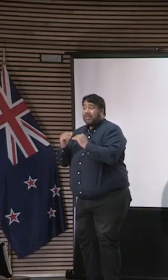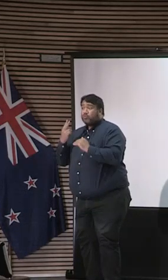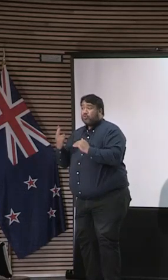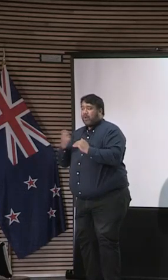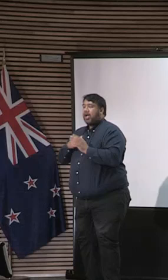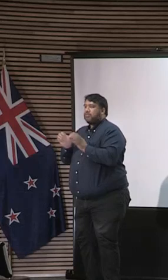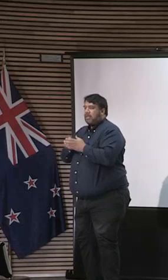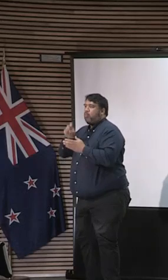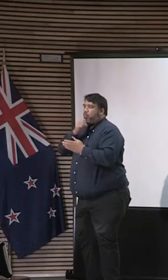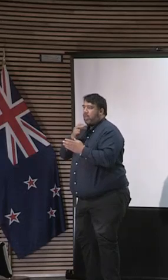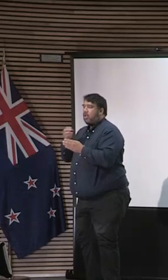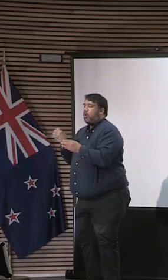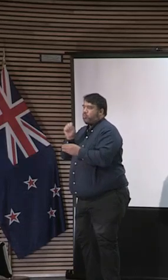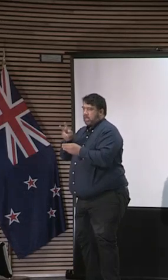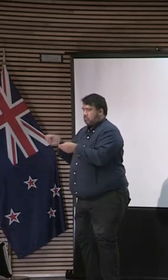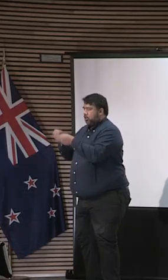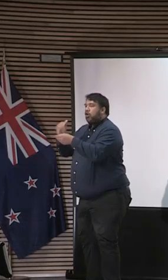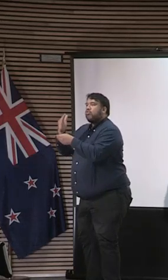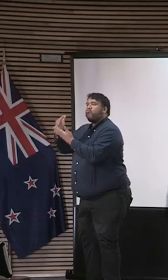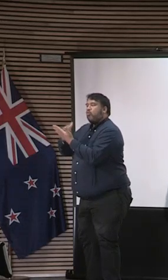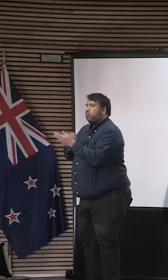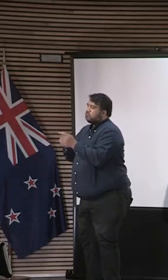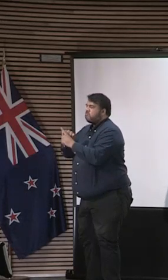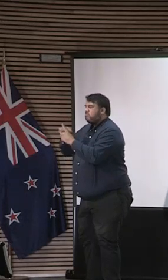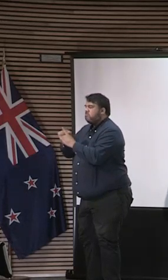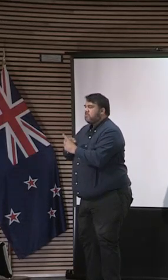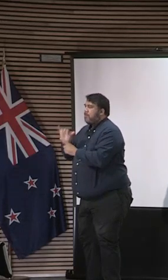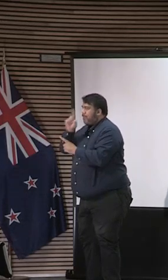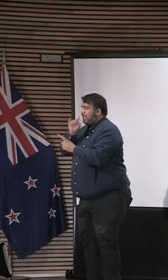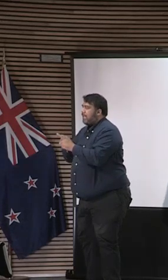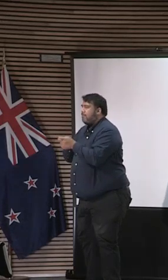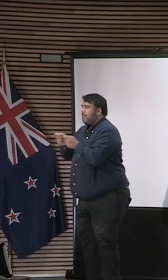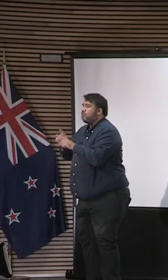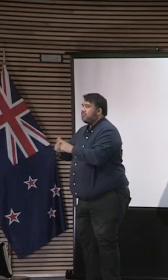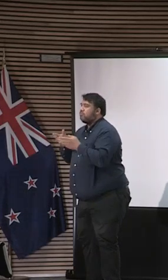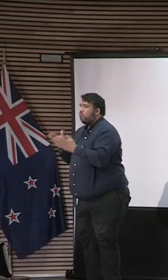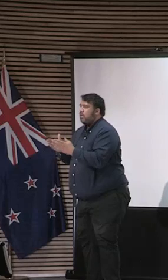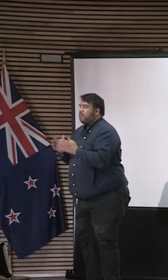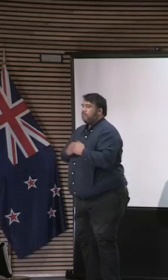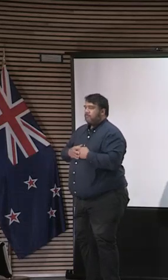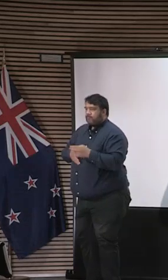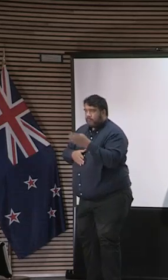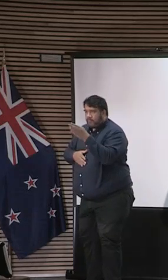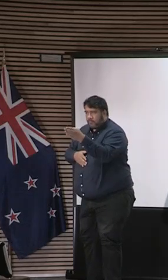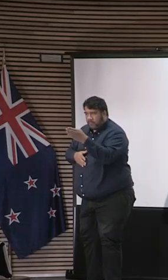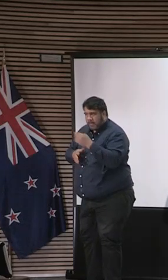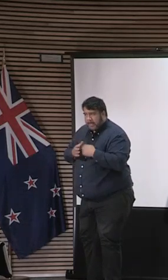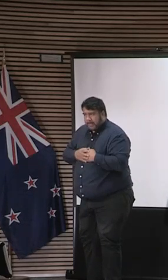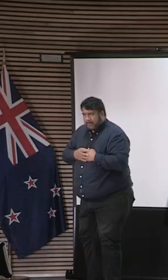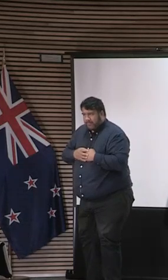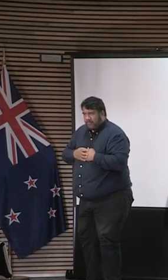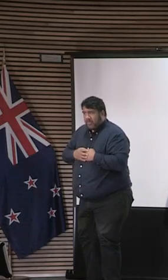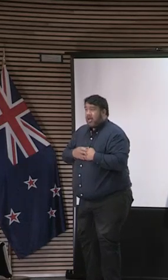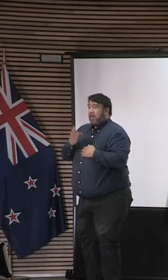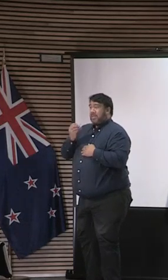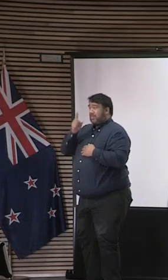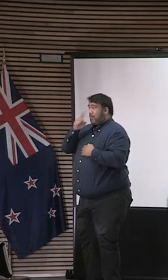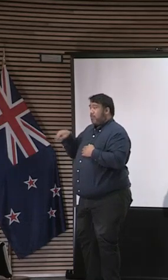aro ano tatou ki te huarahi